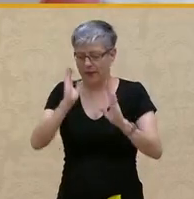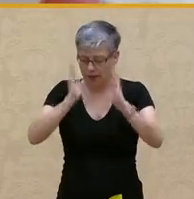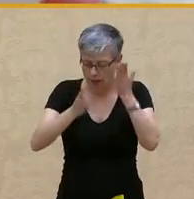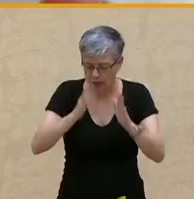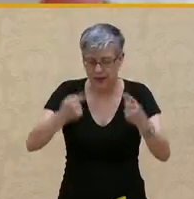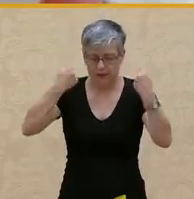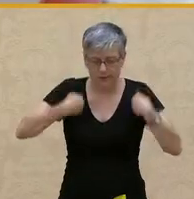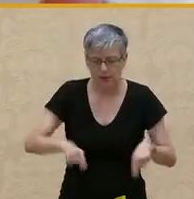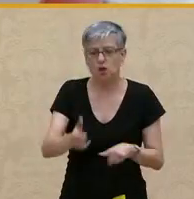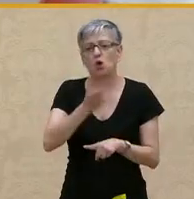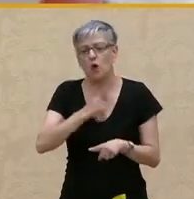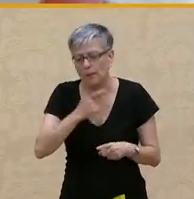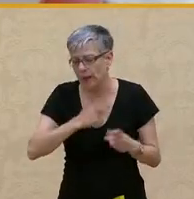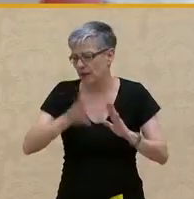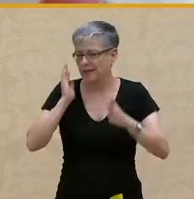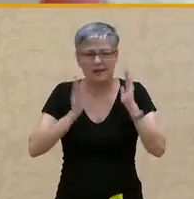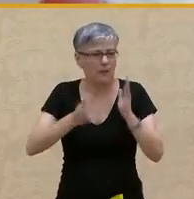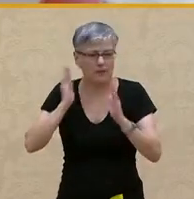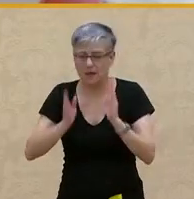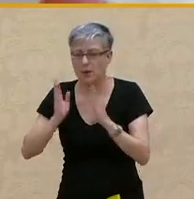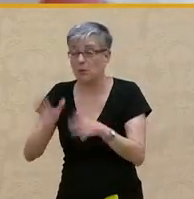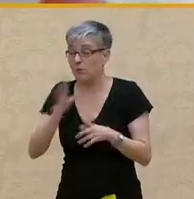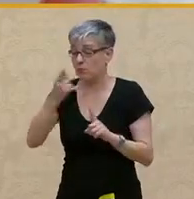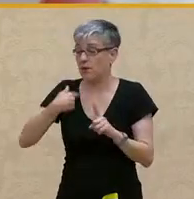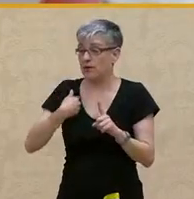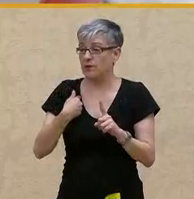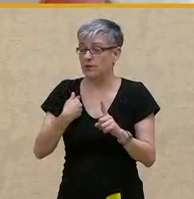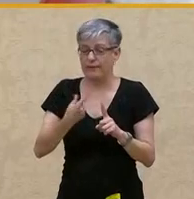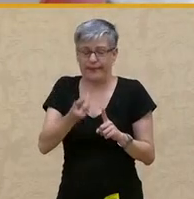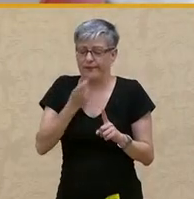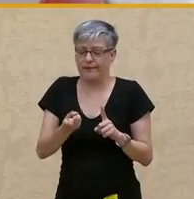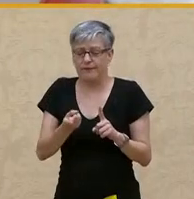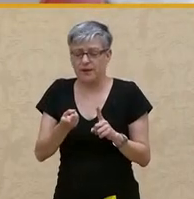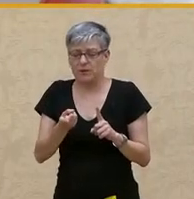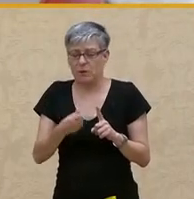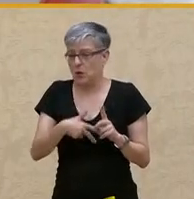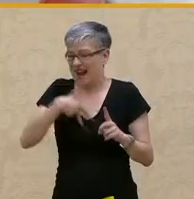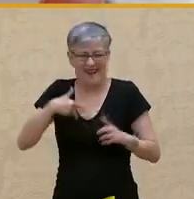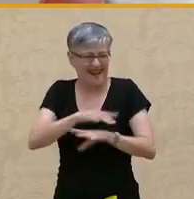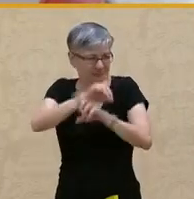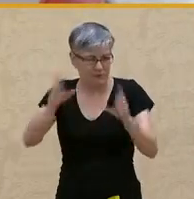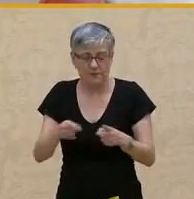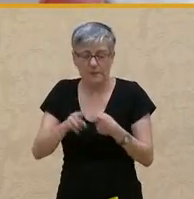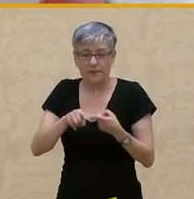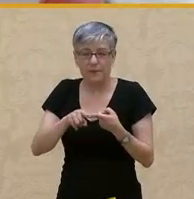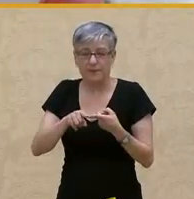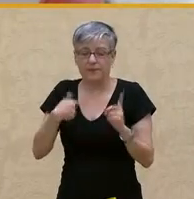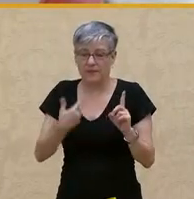o logopeda, a nivel generalizado. Necesitan mayoritariamente educación especial.